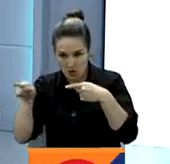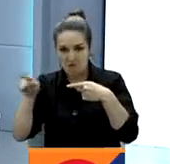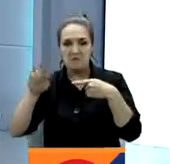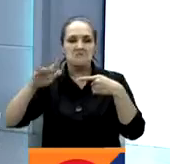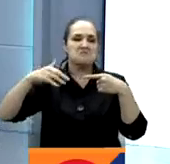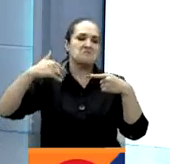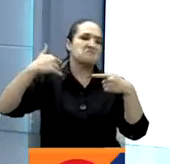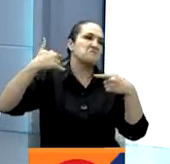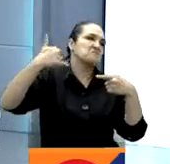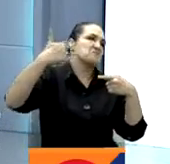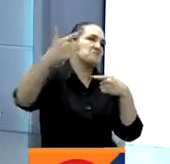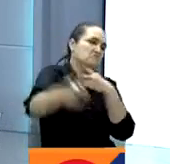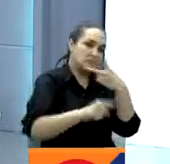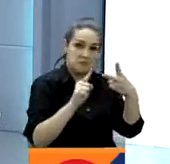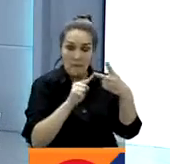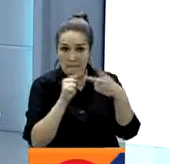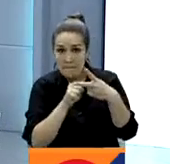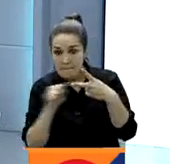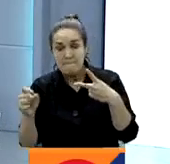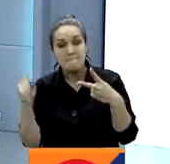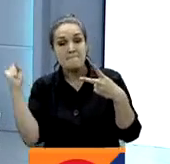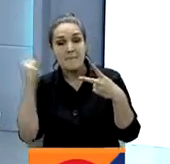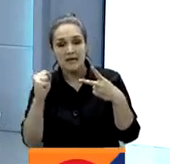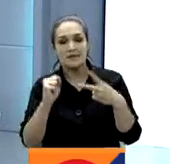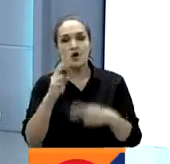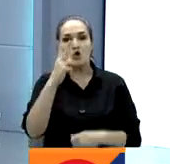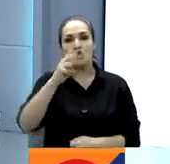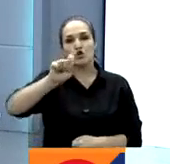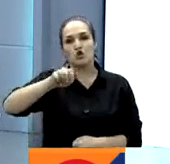DEL PAíS, LA HABLAMOS DE: